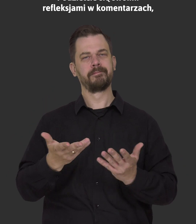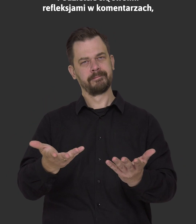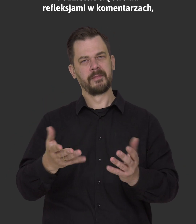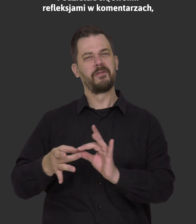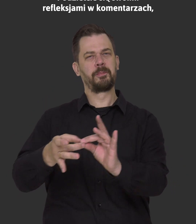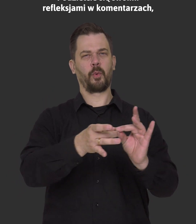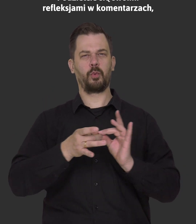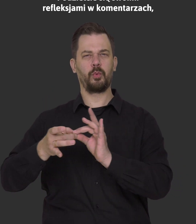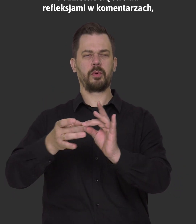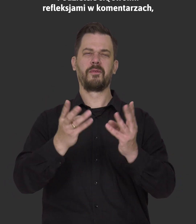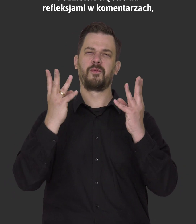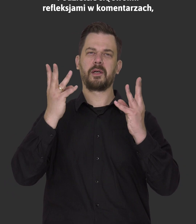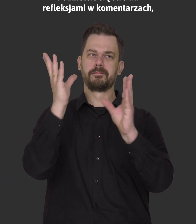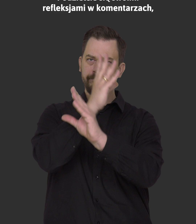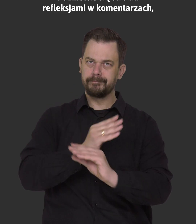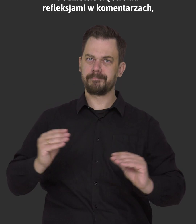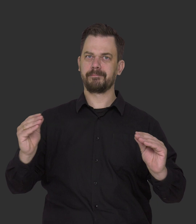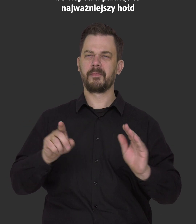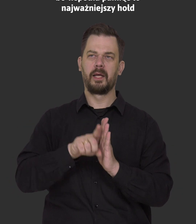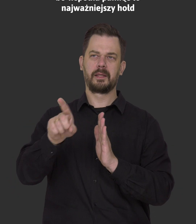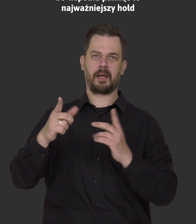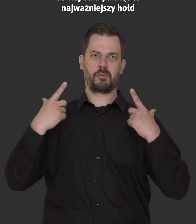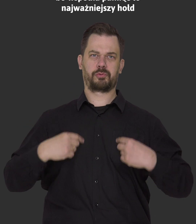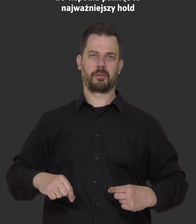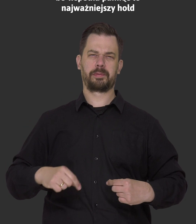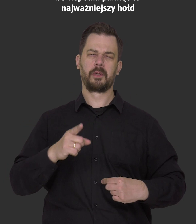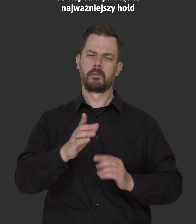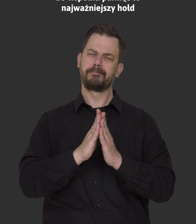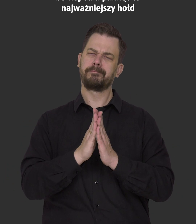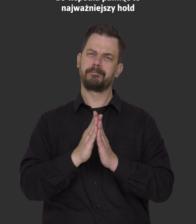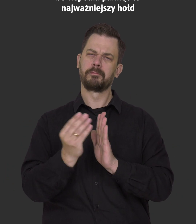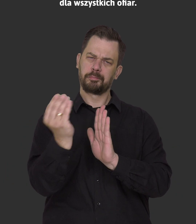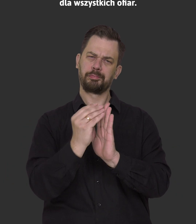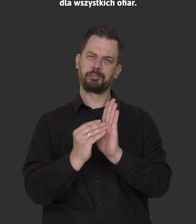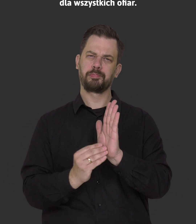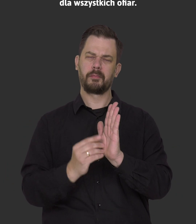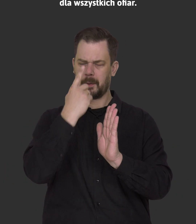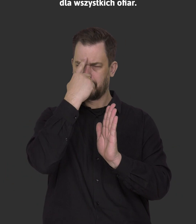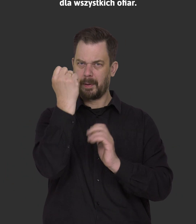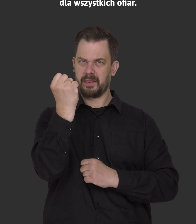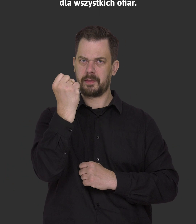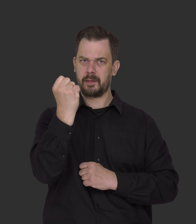Podzielcie się swoimi refleksjami w komentarzach, bo wspólna pamięć to najważniejszy hołd dla wszystkich ofiar.